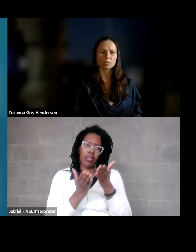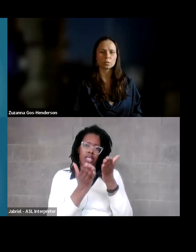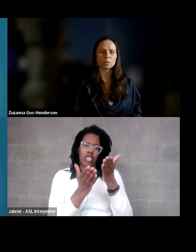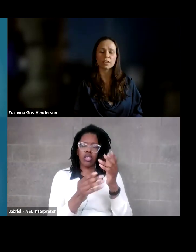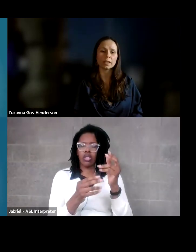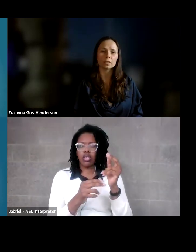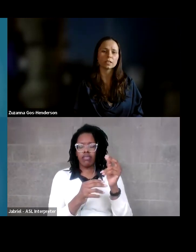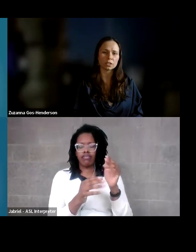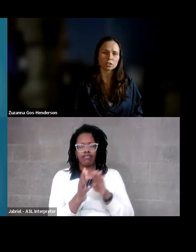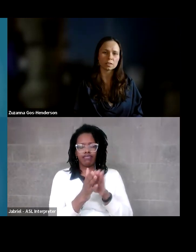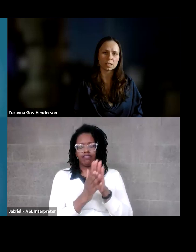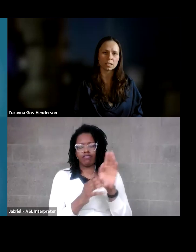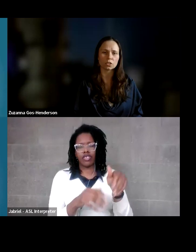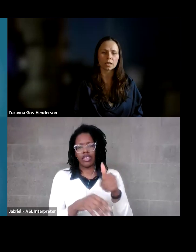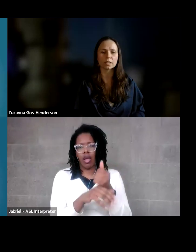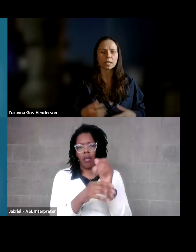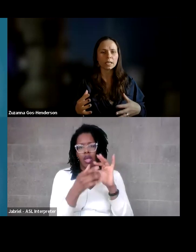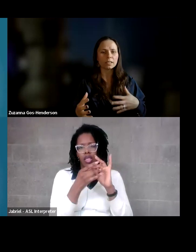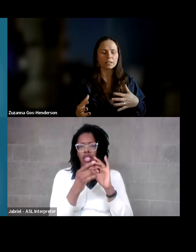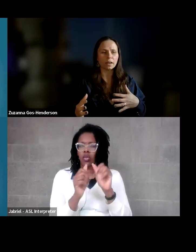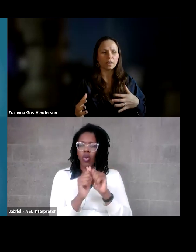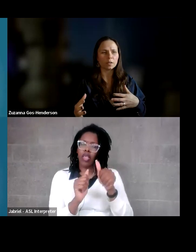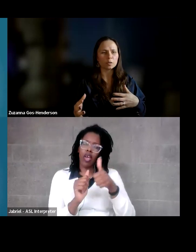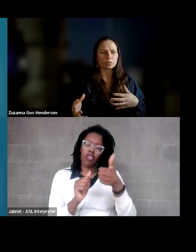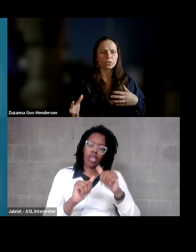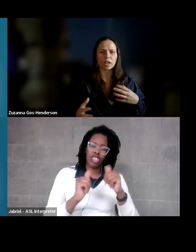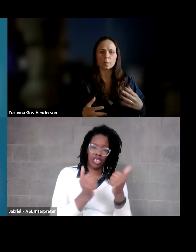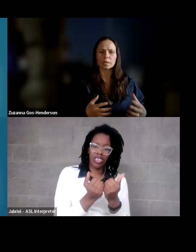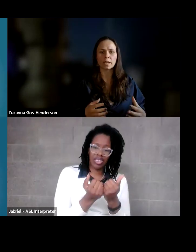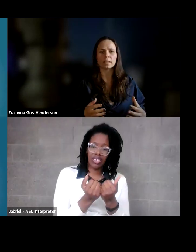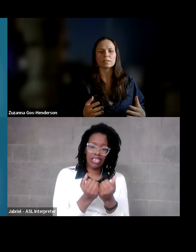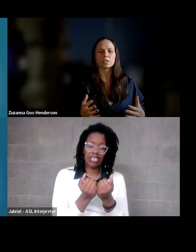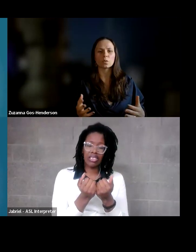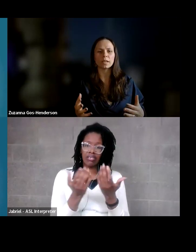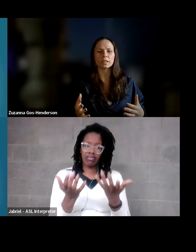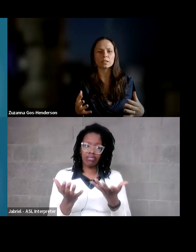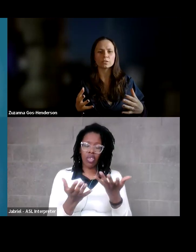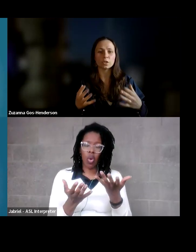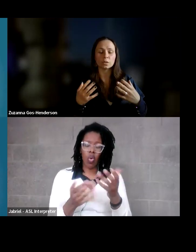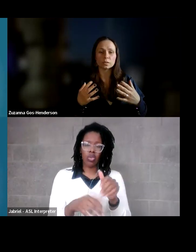con cualquier otra agencia. Intenta plantearlo como una forma de,